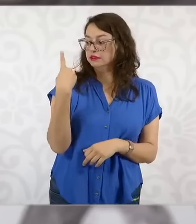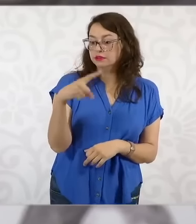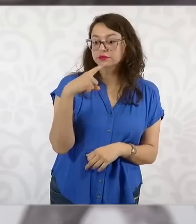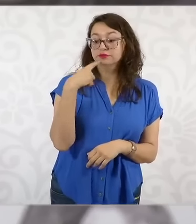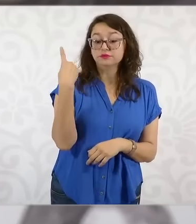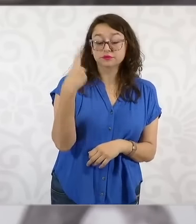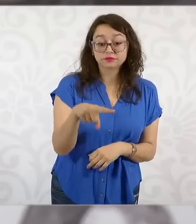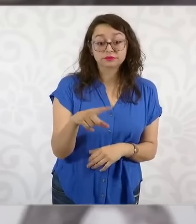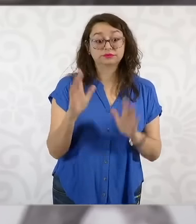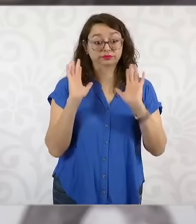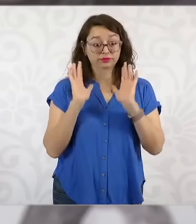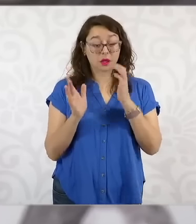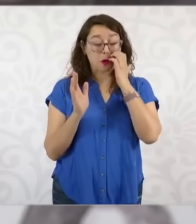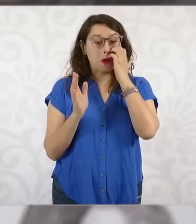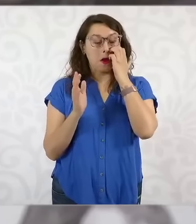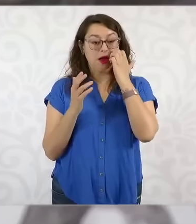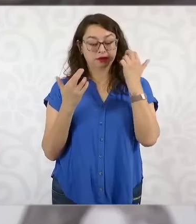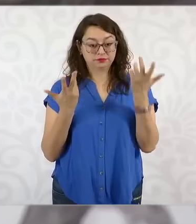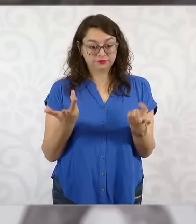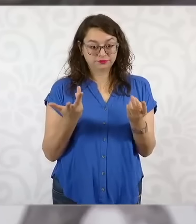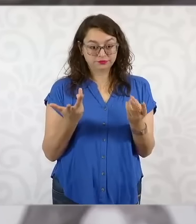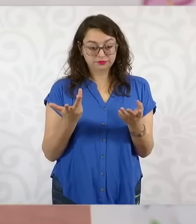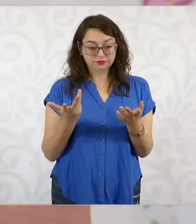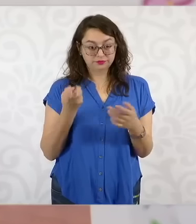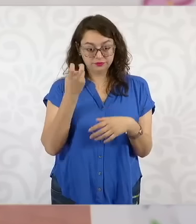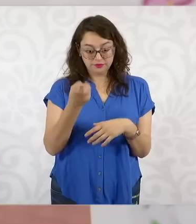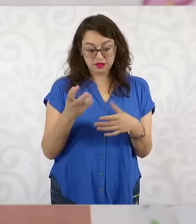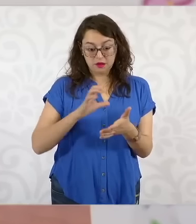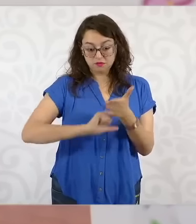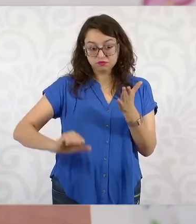estemos en ceros y revisar en monitoreos que no se esté aplicando este cobro por la inteligencia